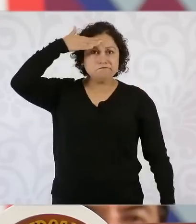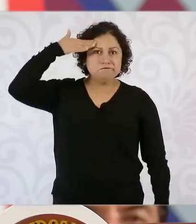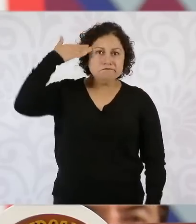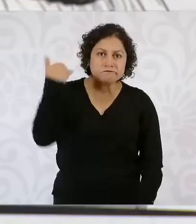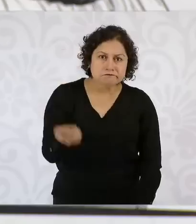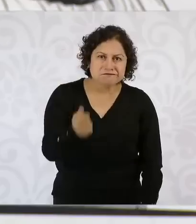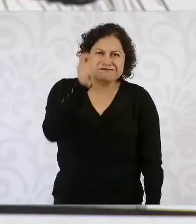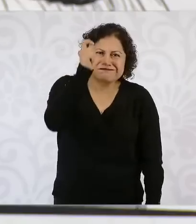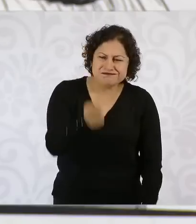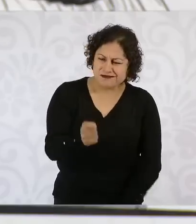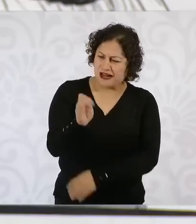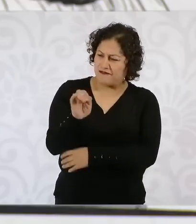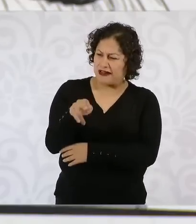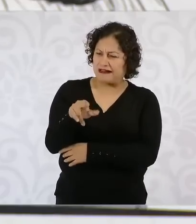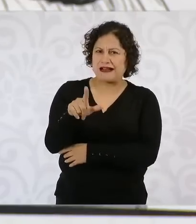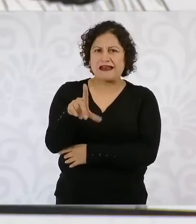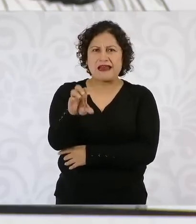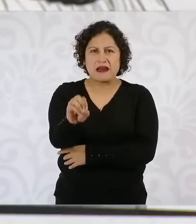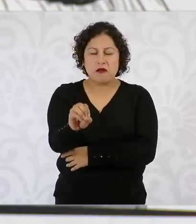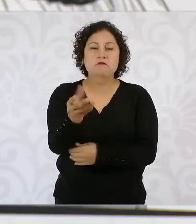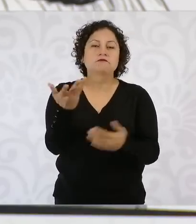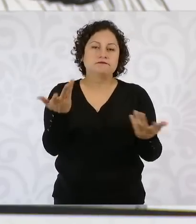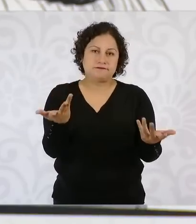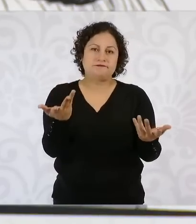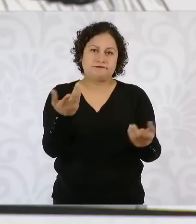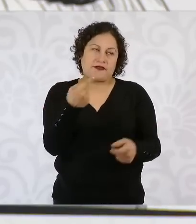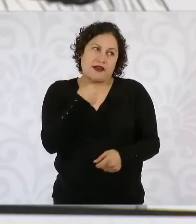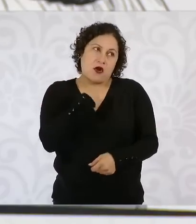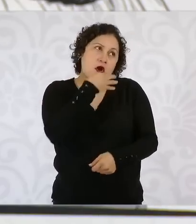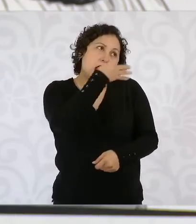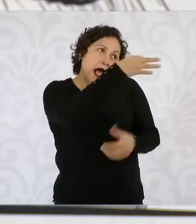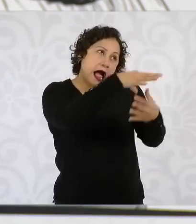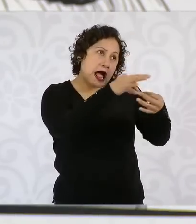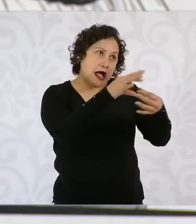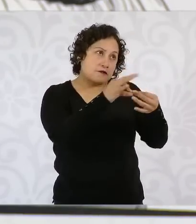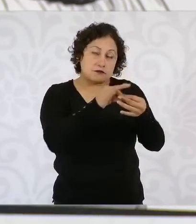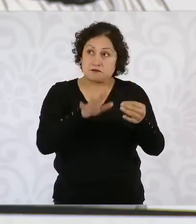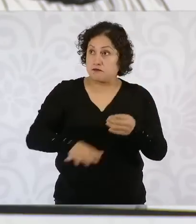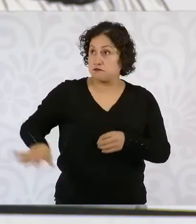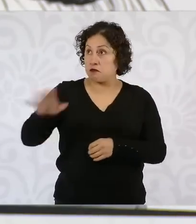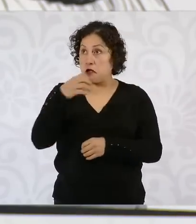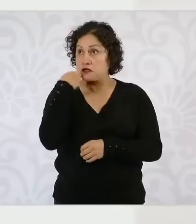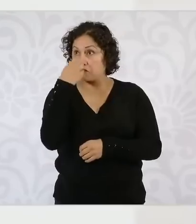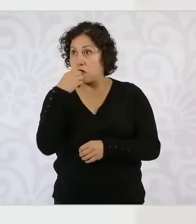también la campaña que estamos haciendo en las escuelas y que esté en los medios de comunicación